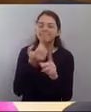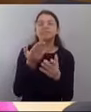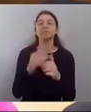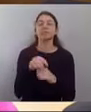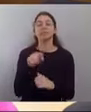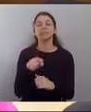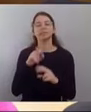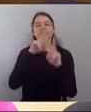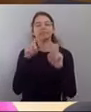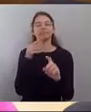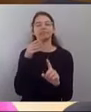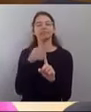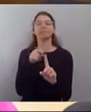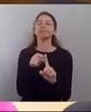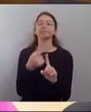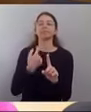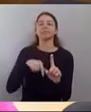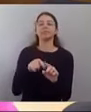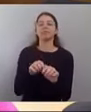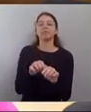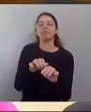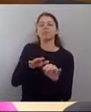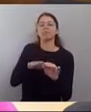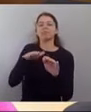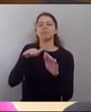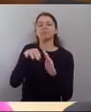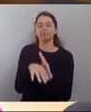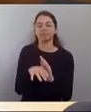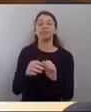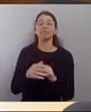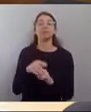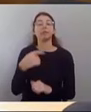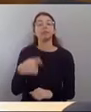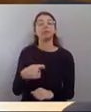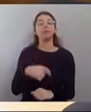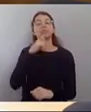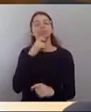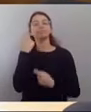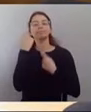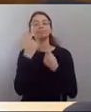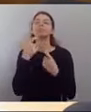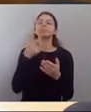passo atrás. Louvamos que o Senhor Presidente esteja a equacionar a retoma